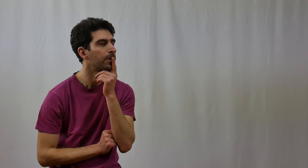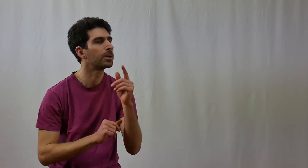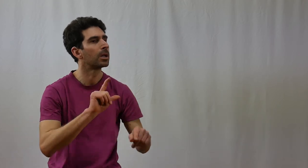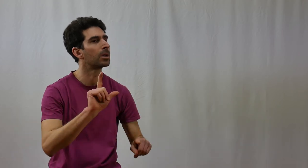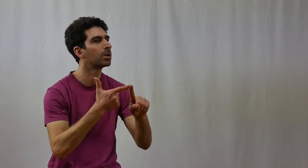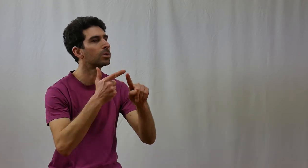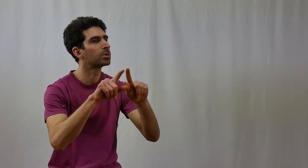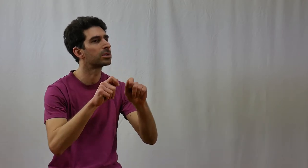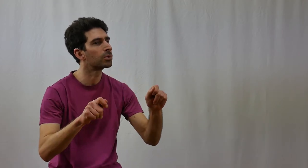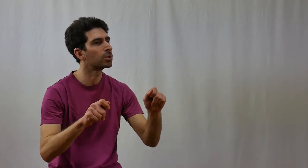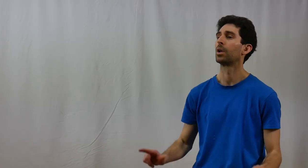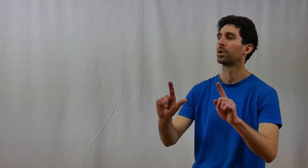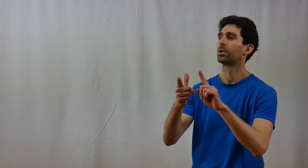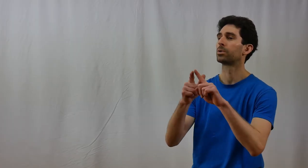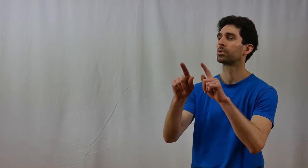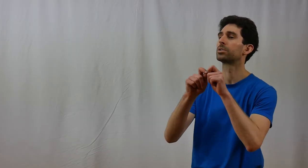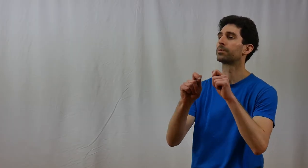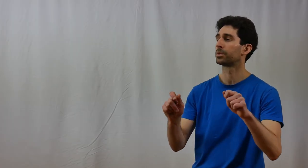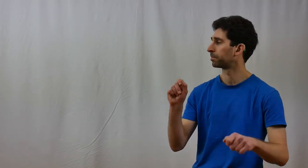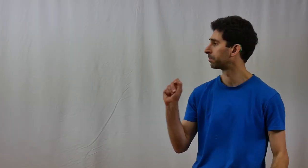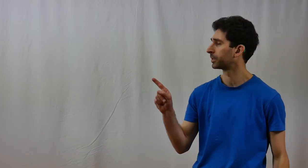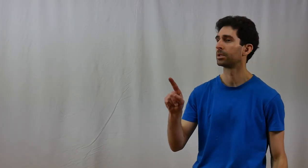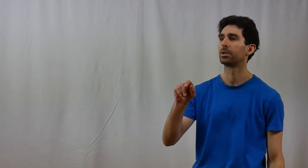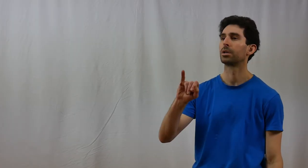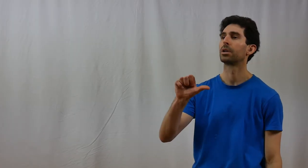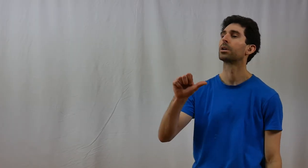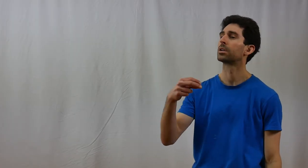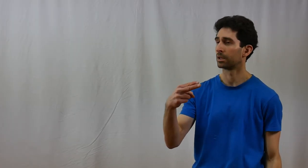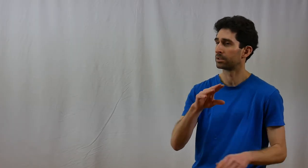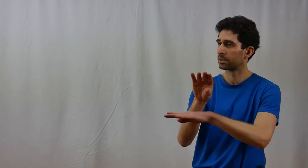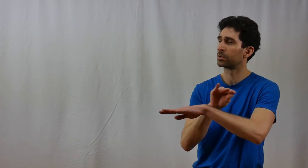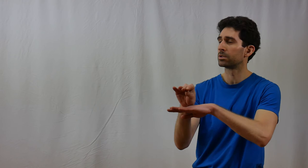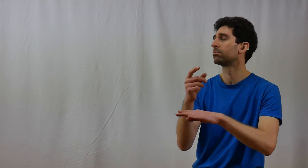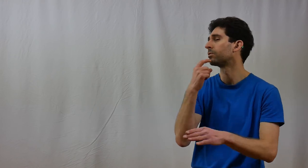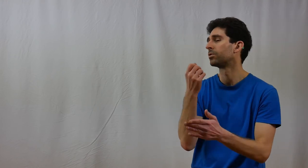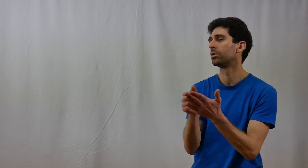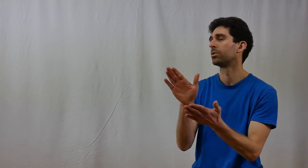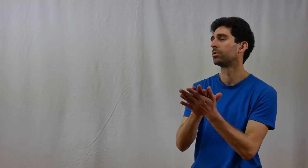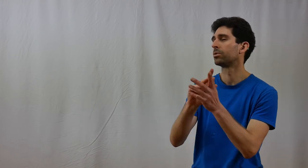Et le deuxième noeud ? Le deuxième noeud, Ian securisé, est un double noeud.